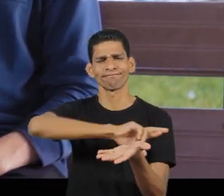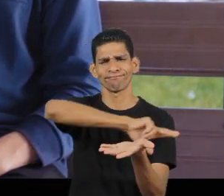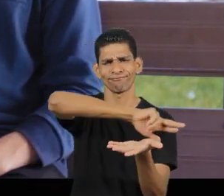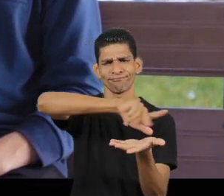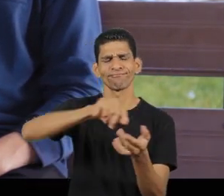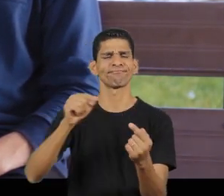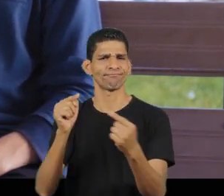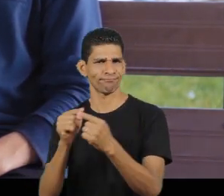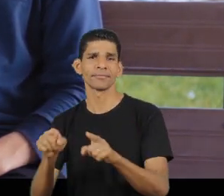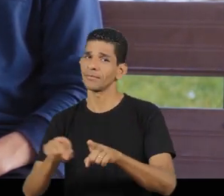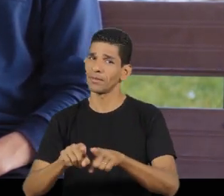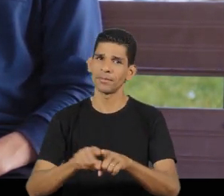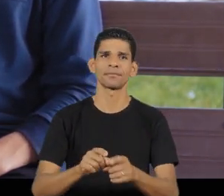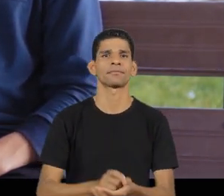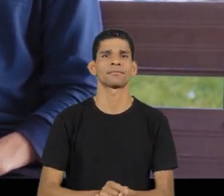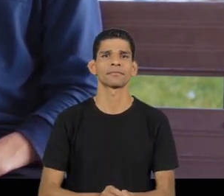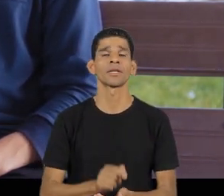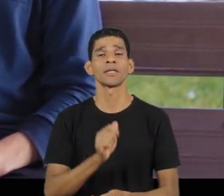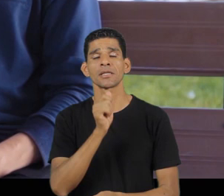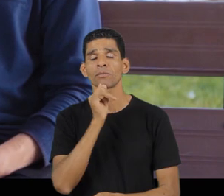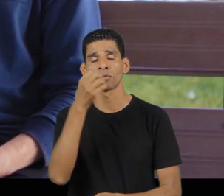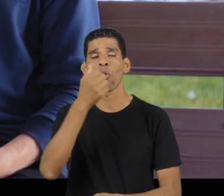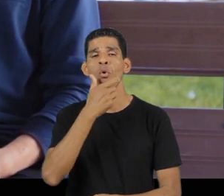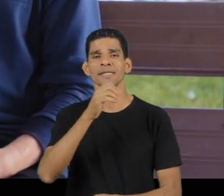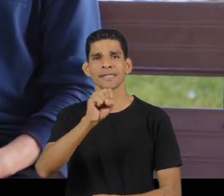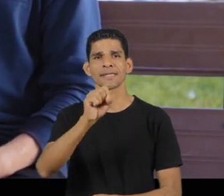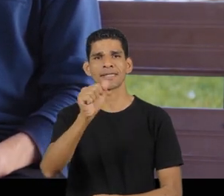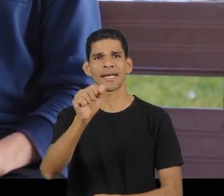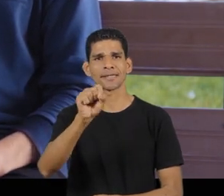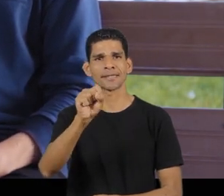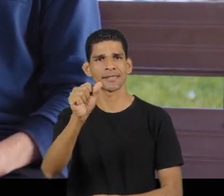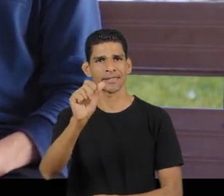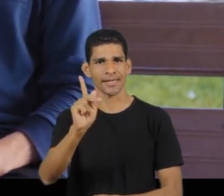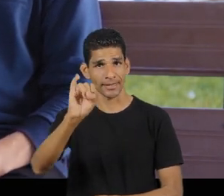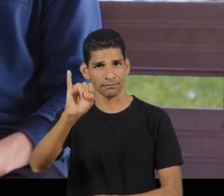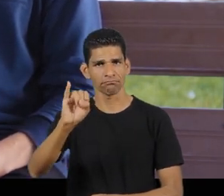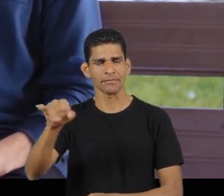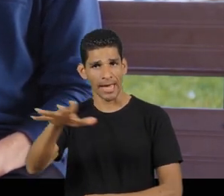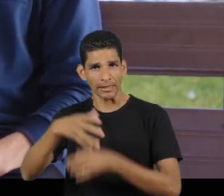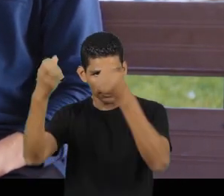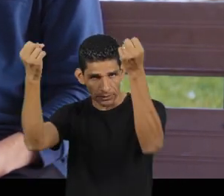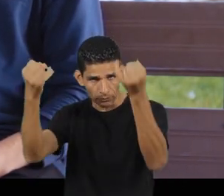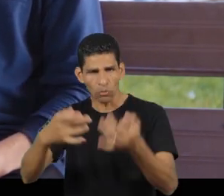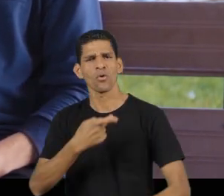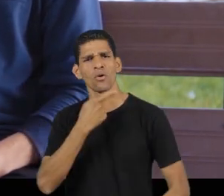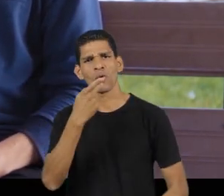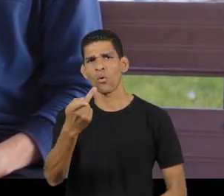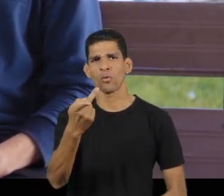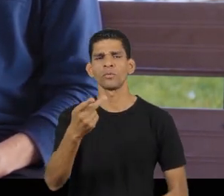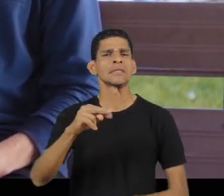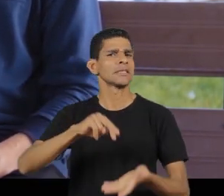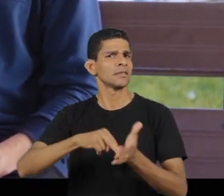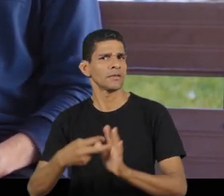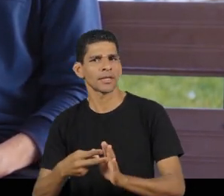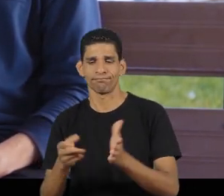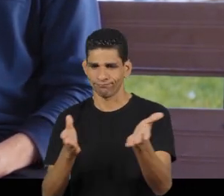Segundo Sassaki, que é um dos mais conhecidos nessa área, há também a acessibilidade